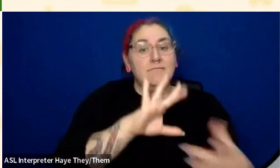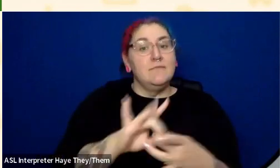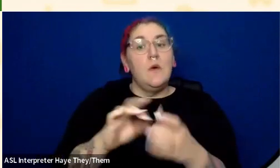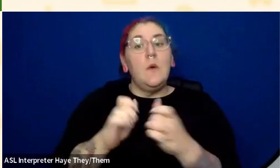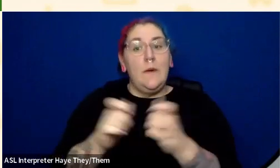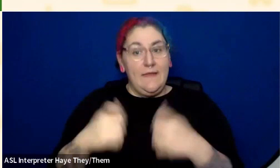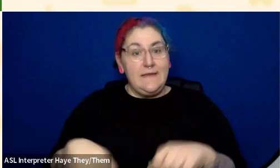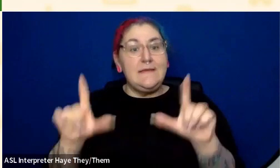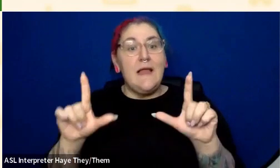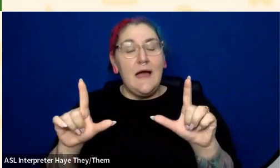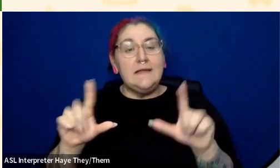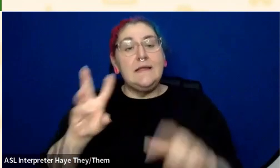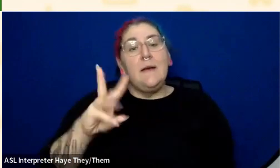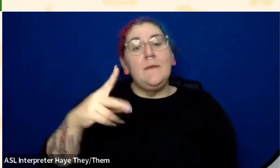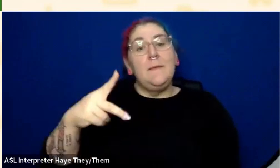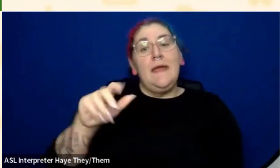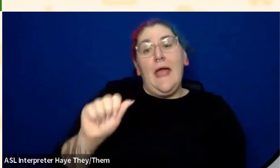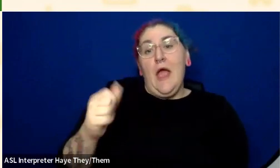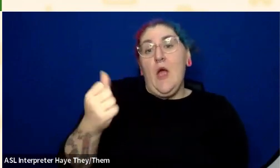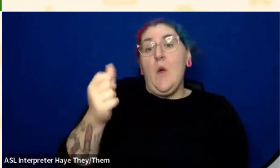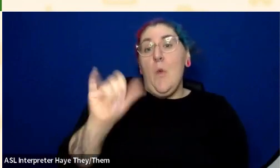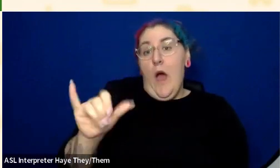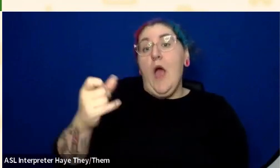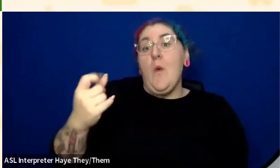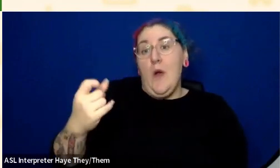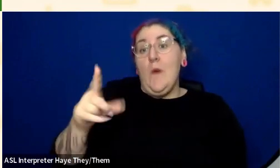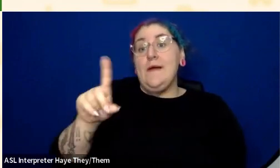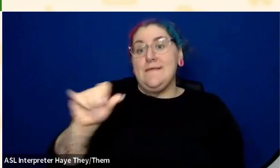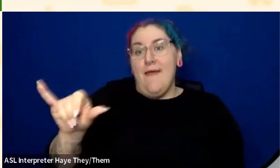Y luego el hashtag está a la derecha, WPA11Yday nuevamente.